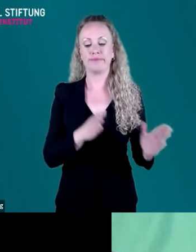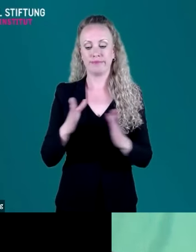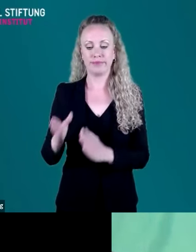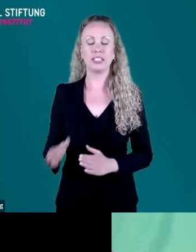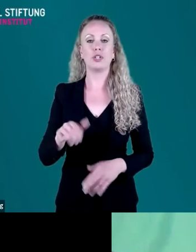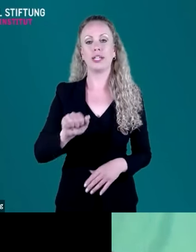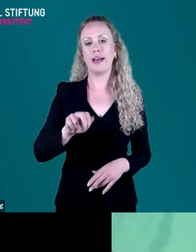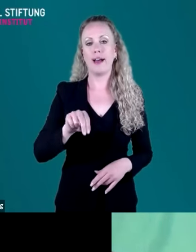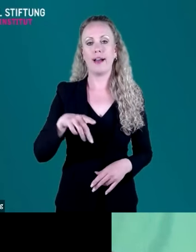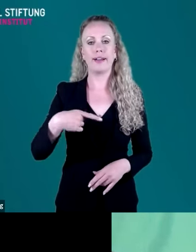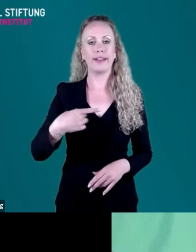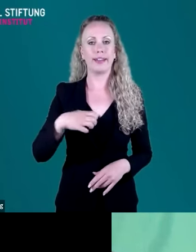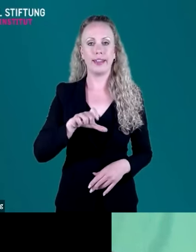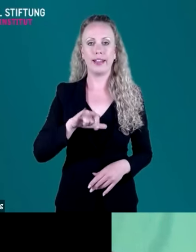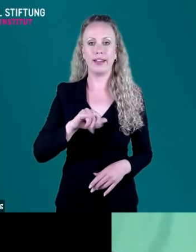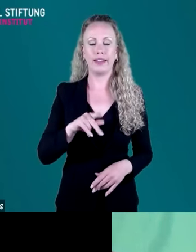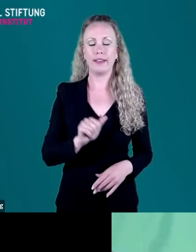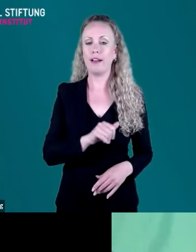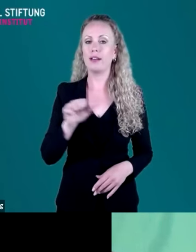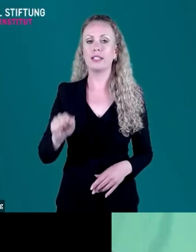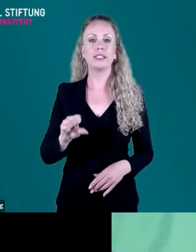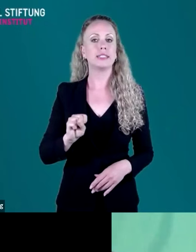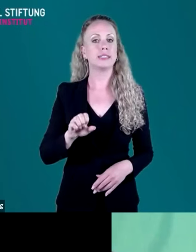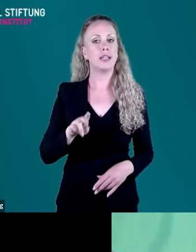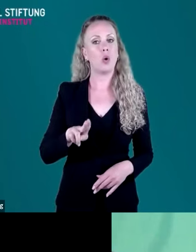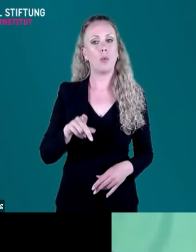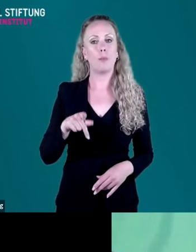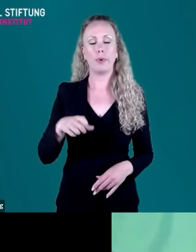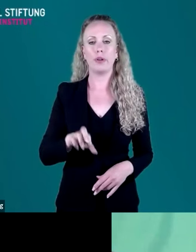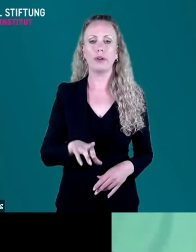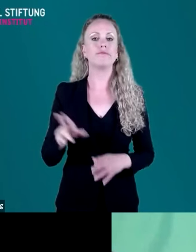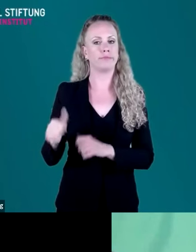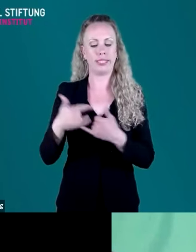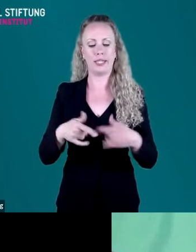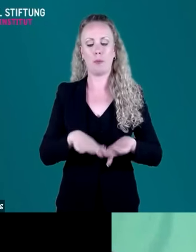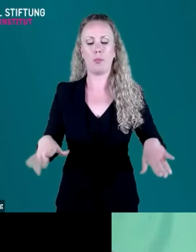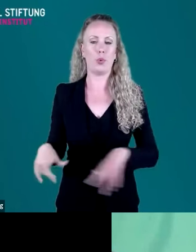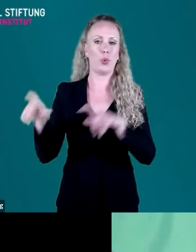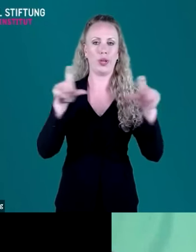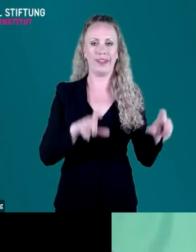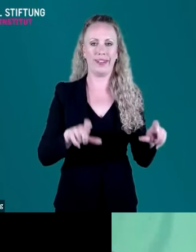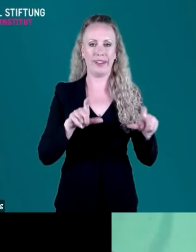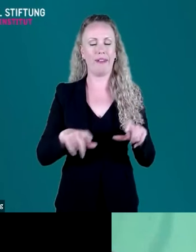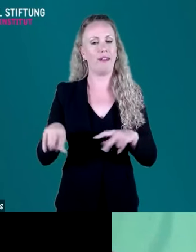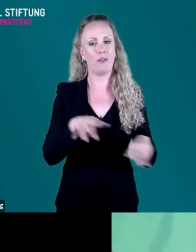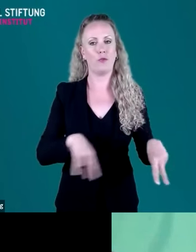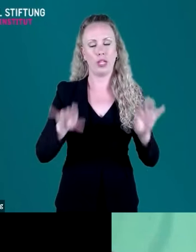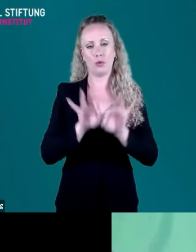Da möchte ich den Kollegen von der Technik bitten, Angelika Saupe jetzt auf die Bühne zu holen für eine Wortmeldung.